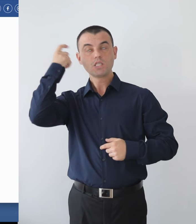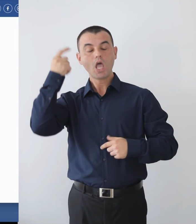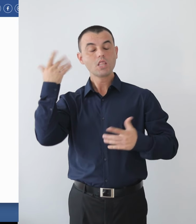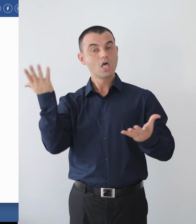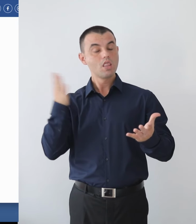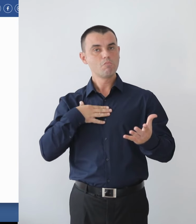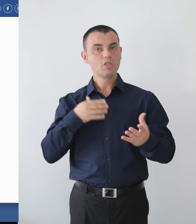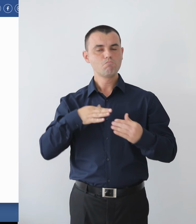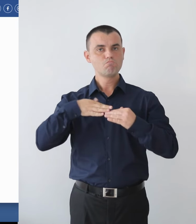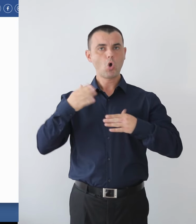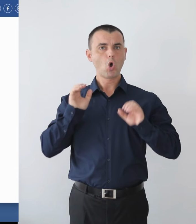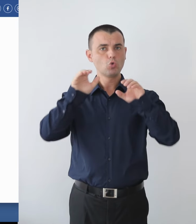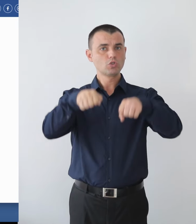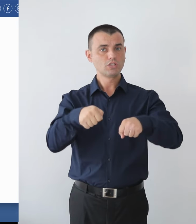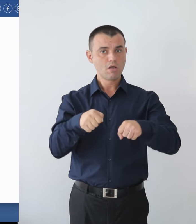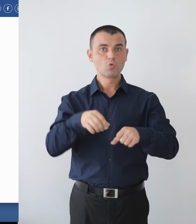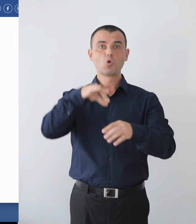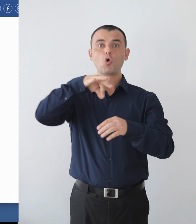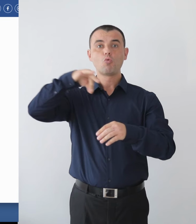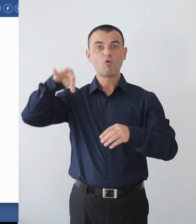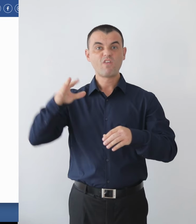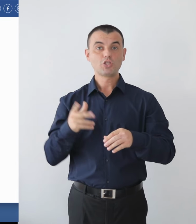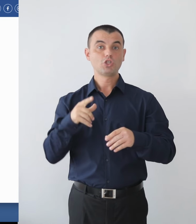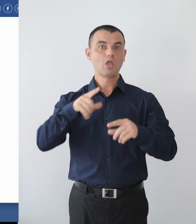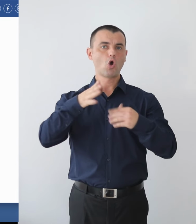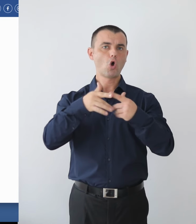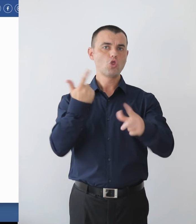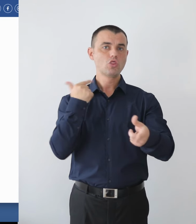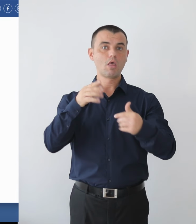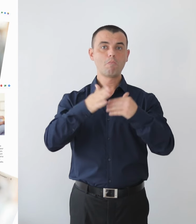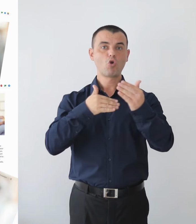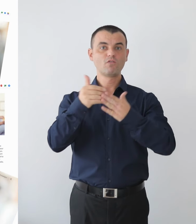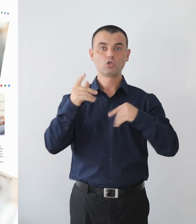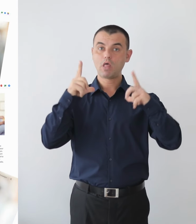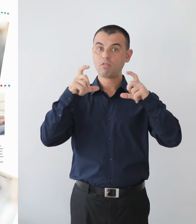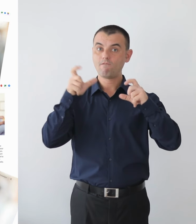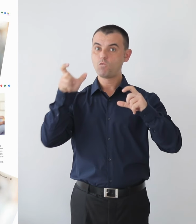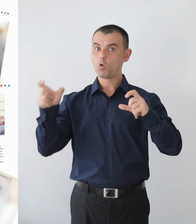с идеята да бъдат по-достъпни за купувачите отколкото снимките на професионални фотографи.